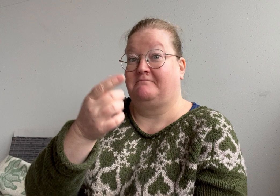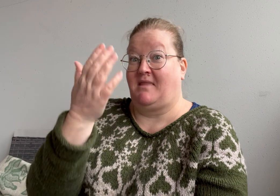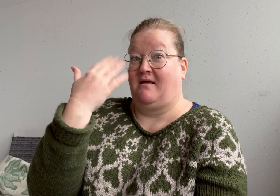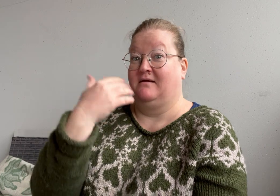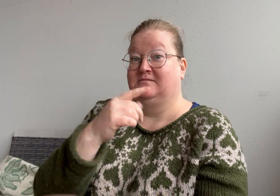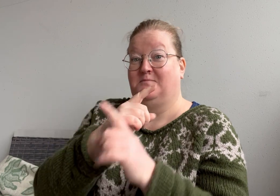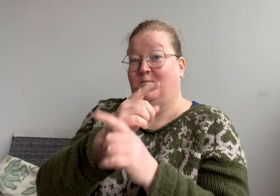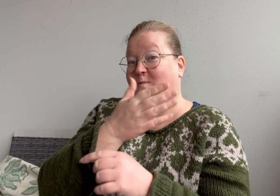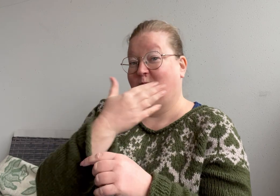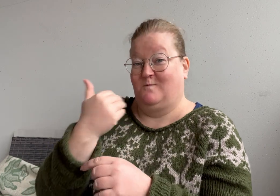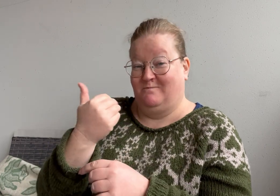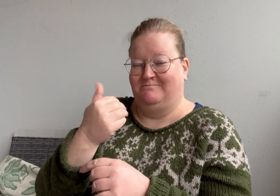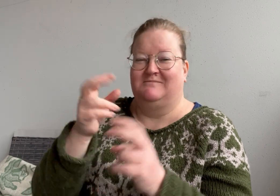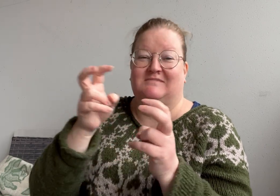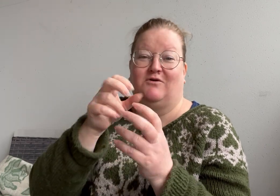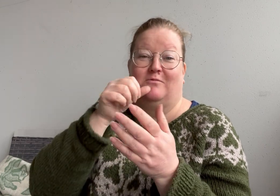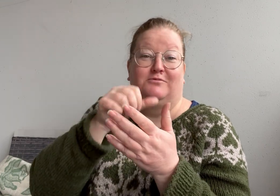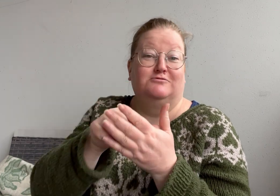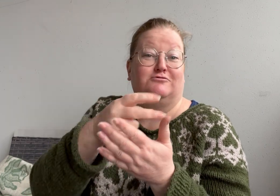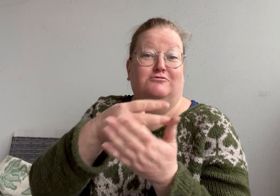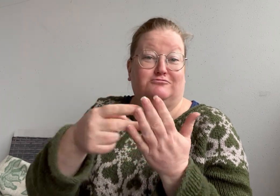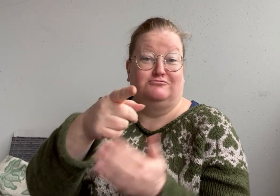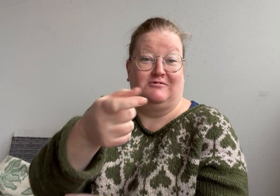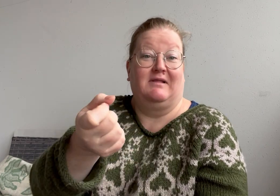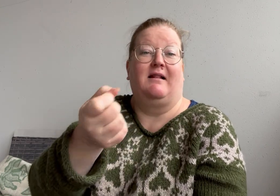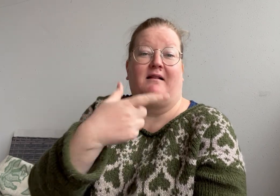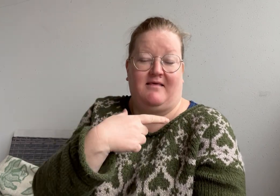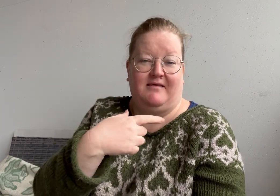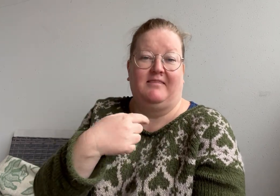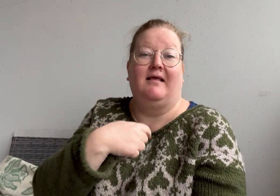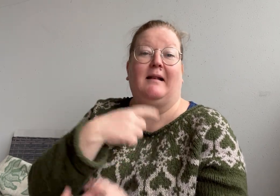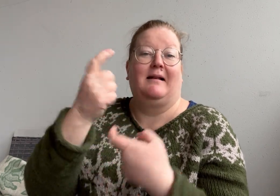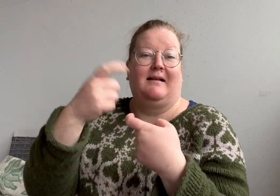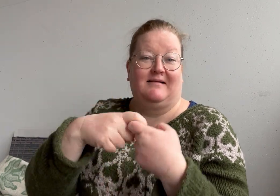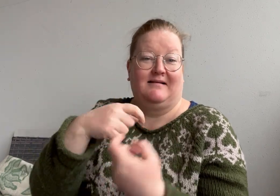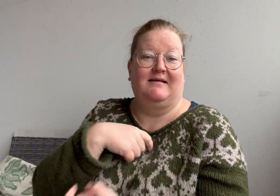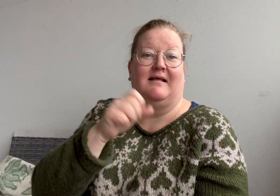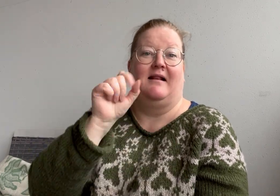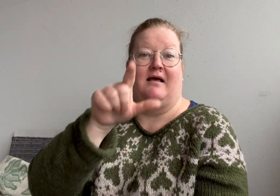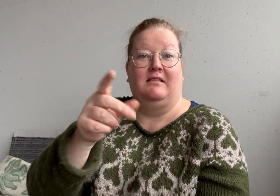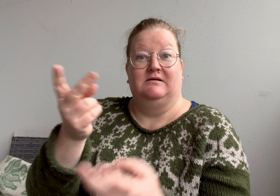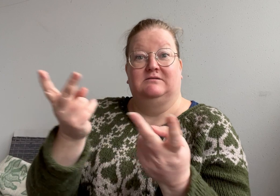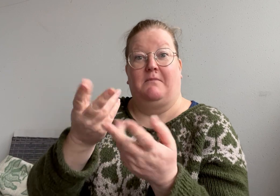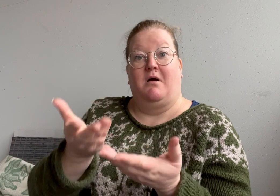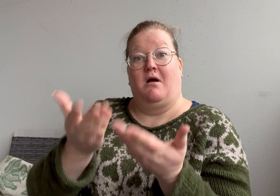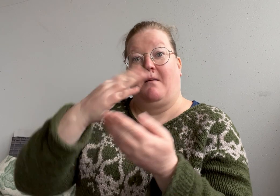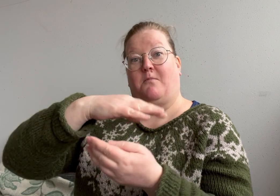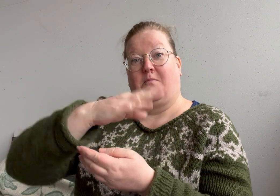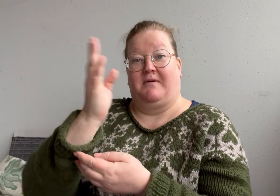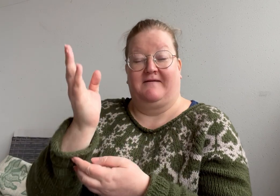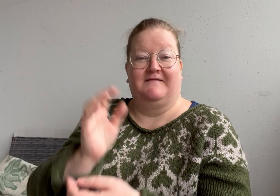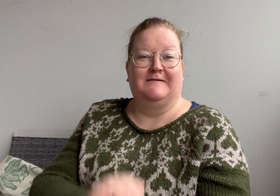Jos et ennen ole ollut mukana etätapaamisissa, lähetä minulle s-postiosoitteesi, - niin lähetän sinulle linkin tiistaina aamupäivällä.